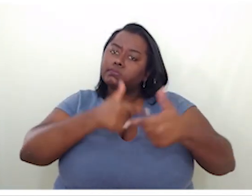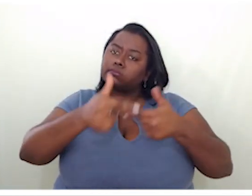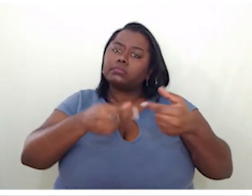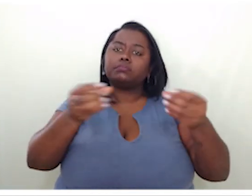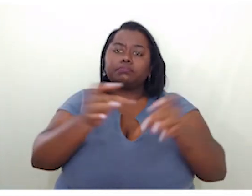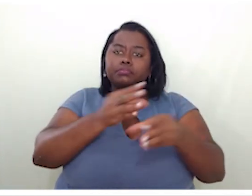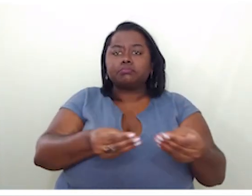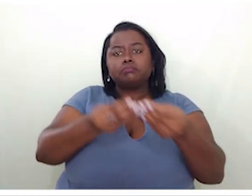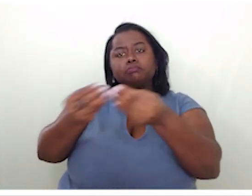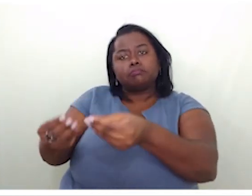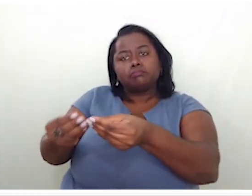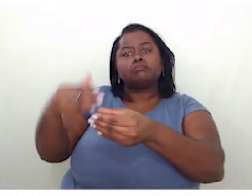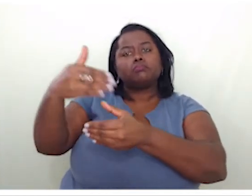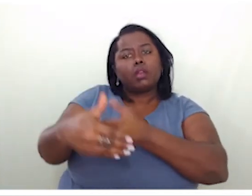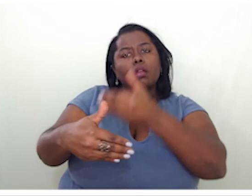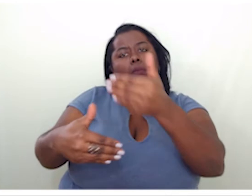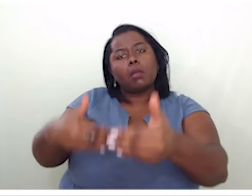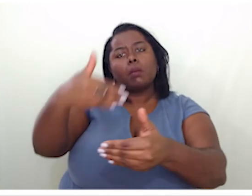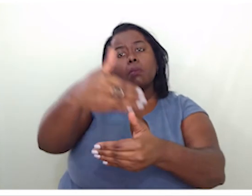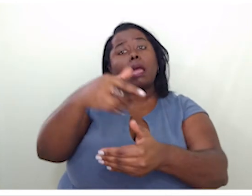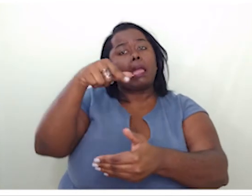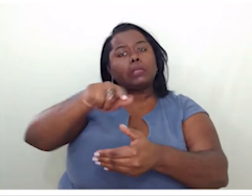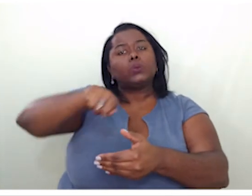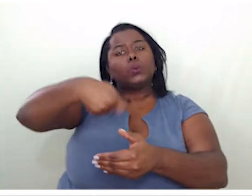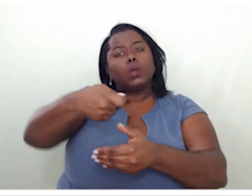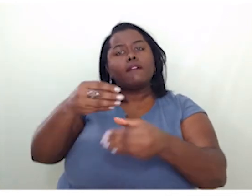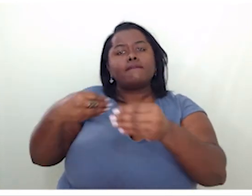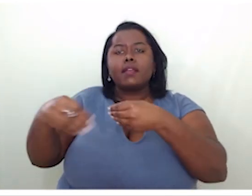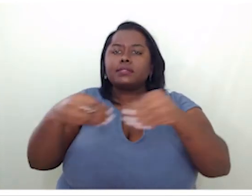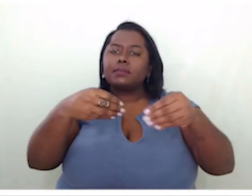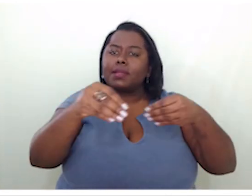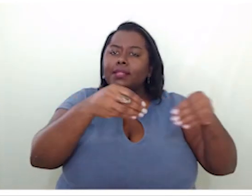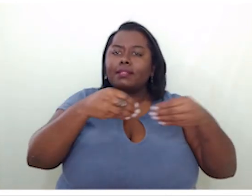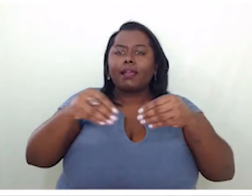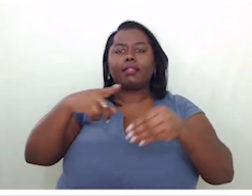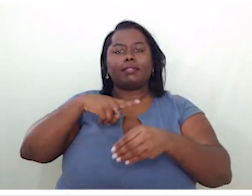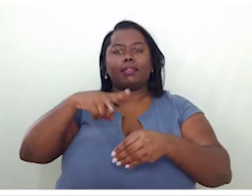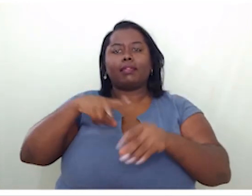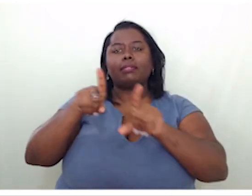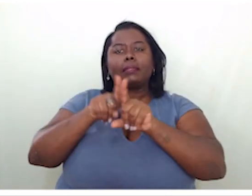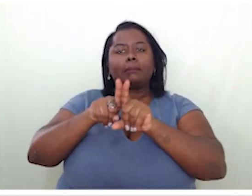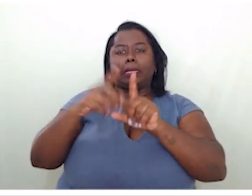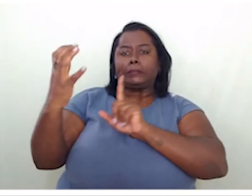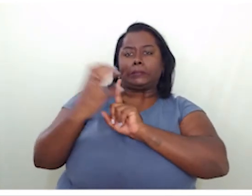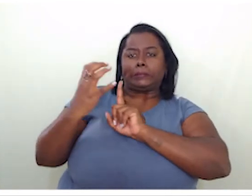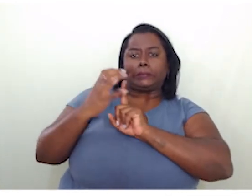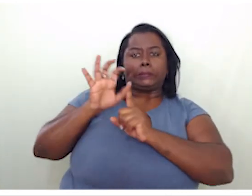¿Y qué era necesario para apoyar el aprendizaje entre pares? Parece, de acuerdo con los estudios,